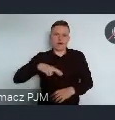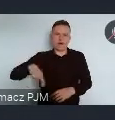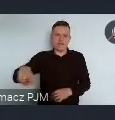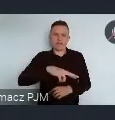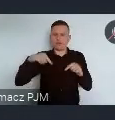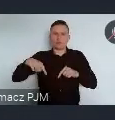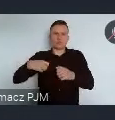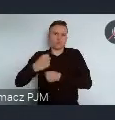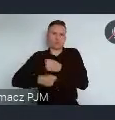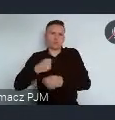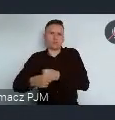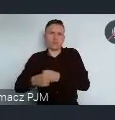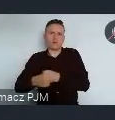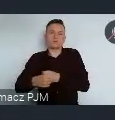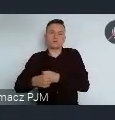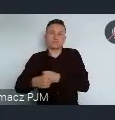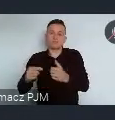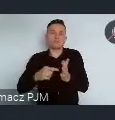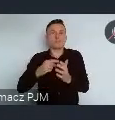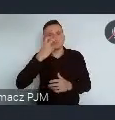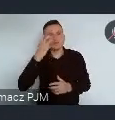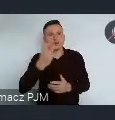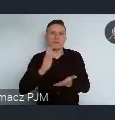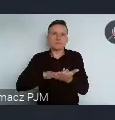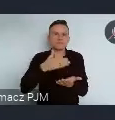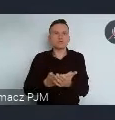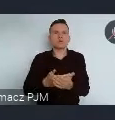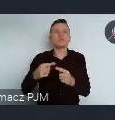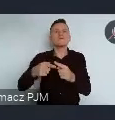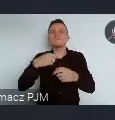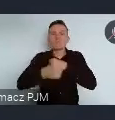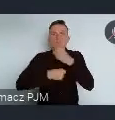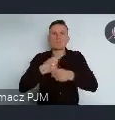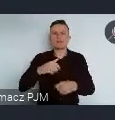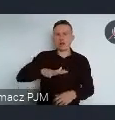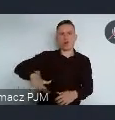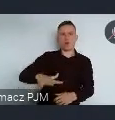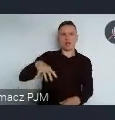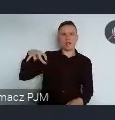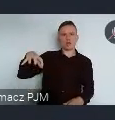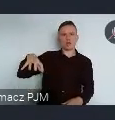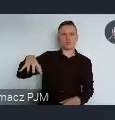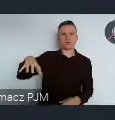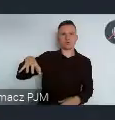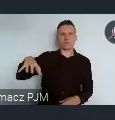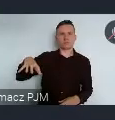i jest to też ciekawy przykład współpracy lokalnej grupy kierowanej przez społeczność.